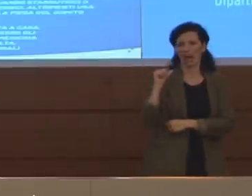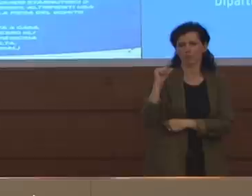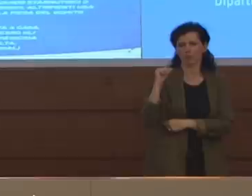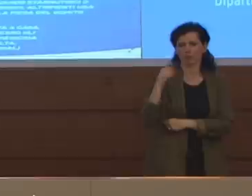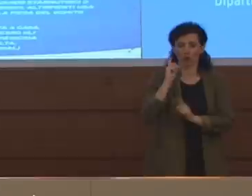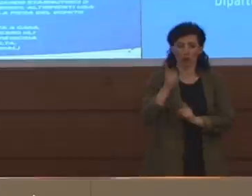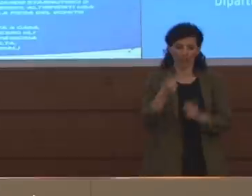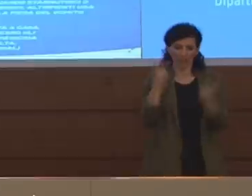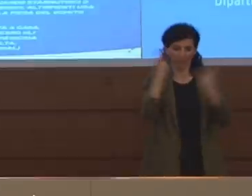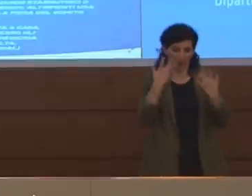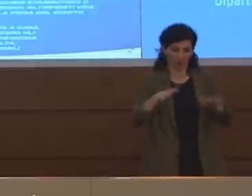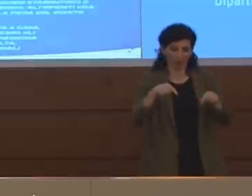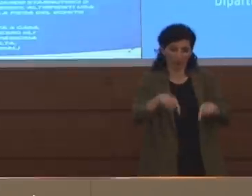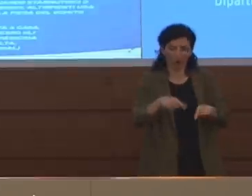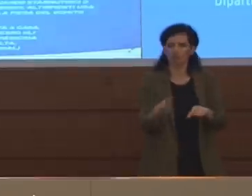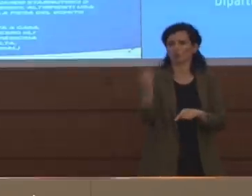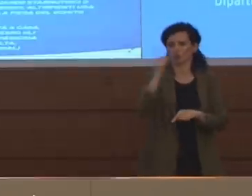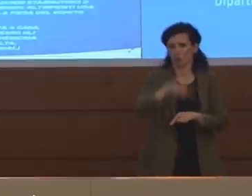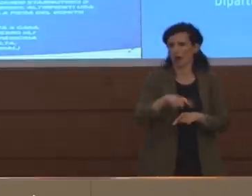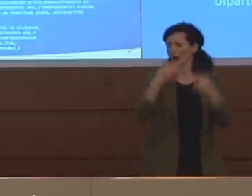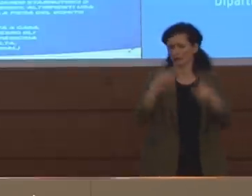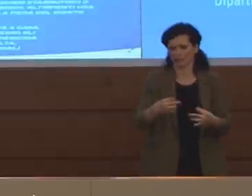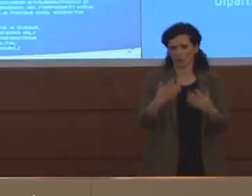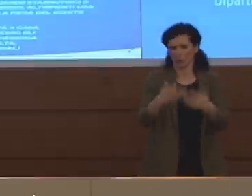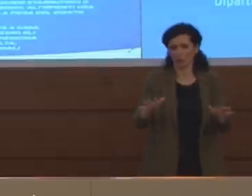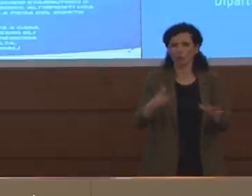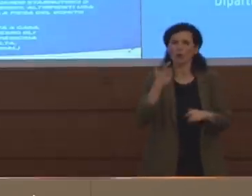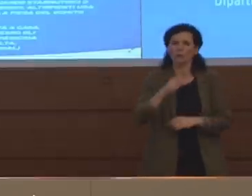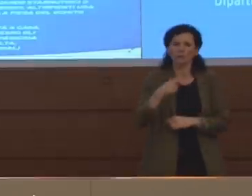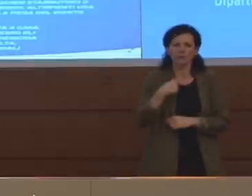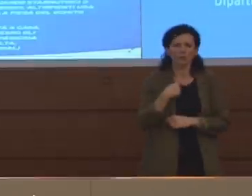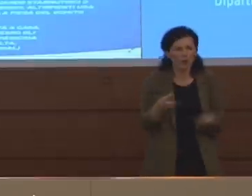Perché stiamo facendo una ricognizione effettivamente di quelle che sono le